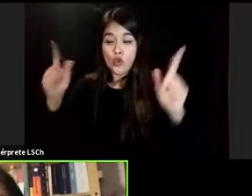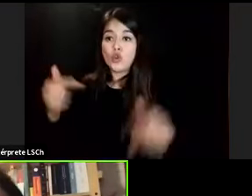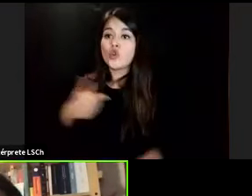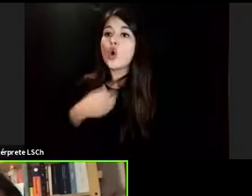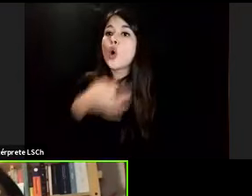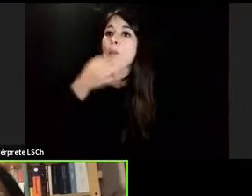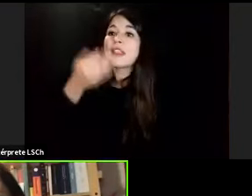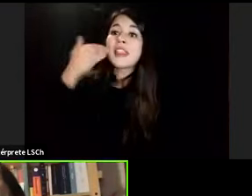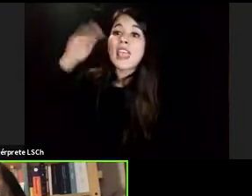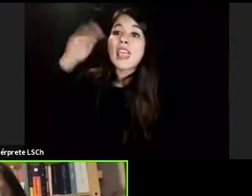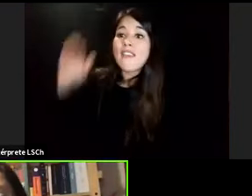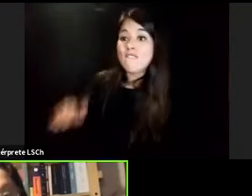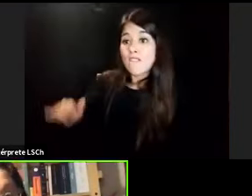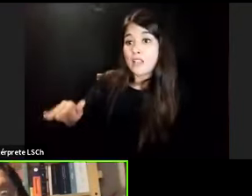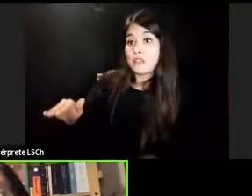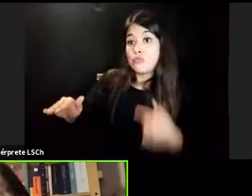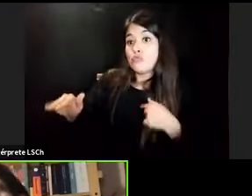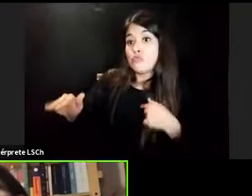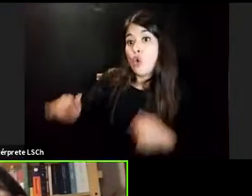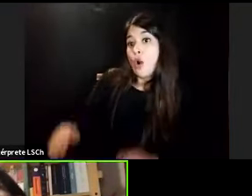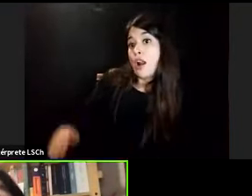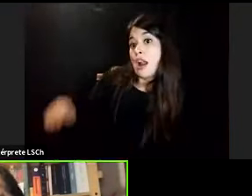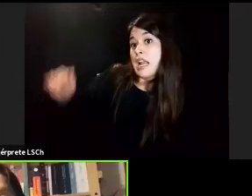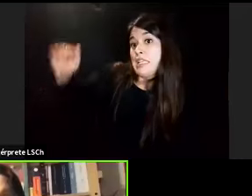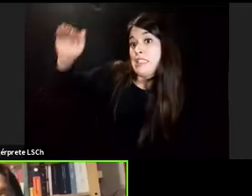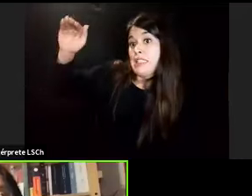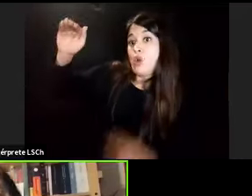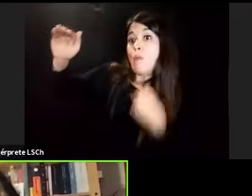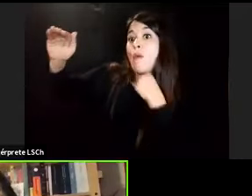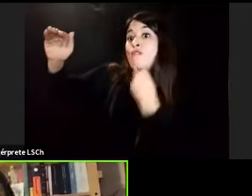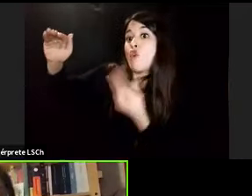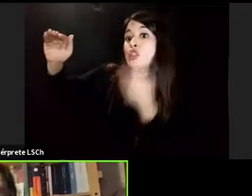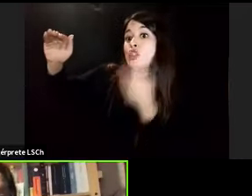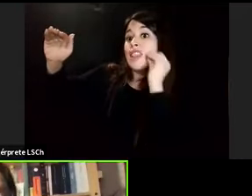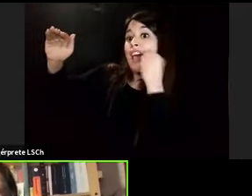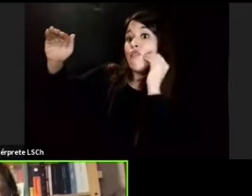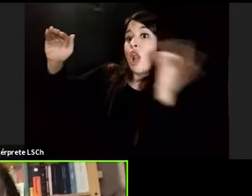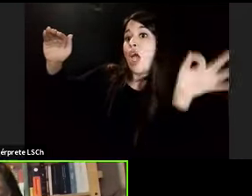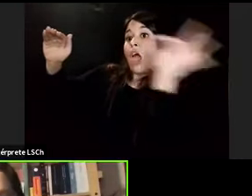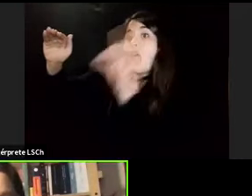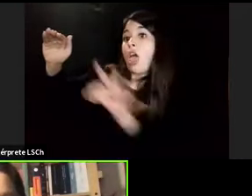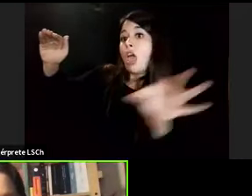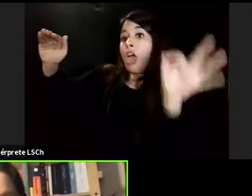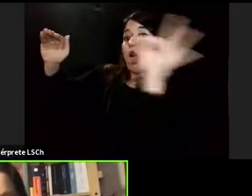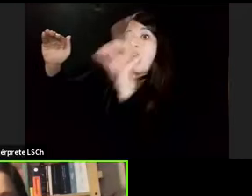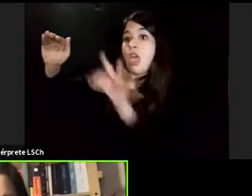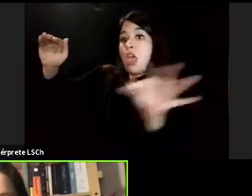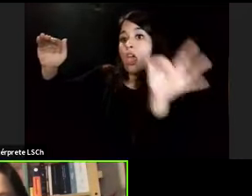voz de mi abuela que me leía libros y por otra parte mi abuelo paterno me regalaba